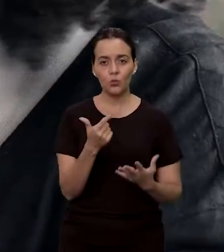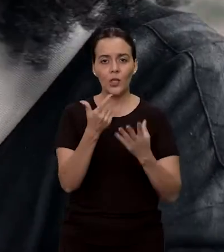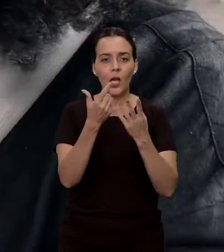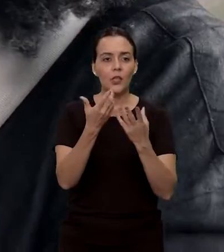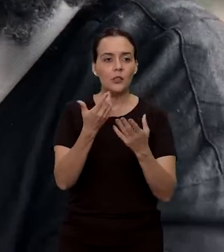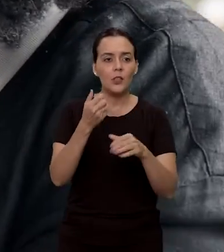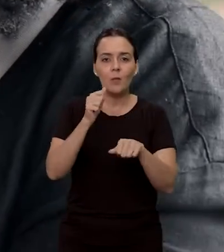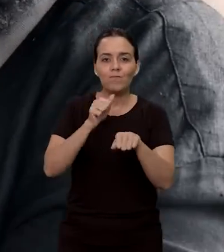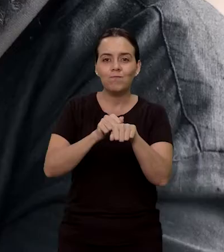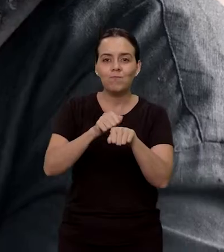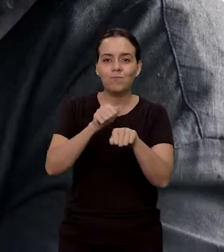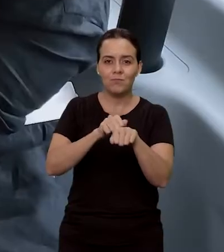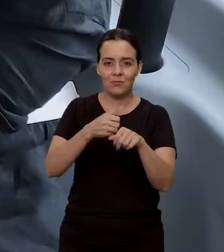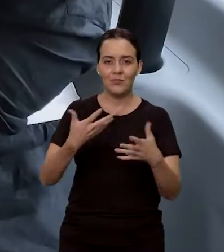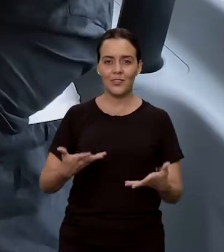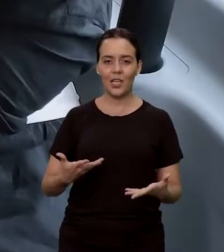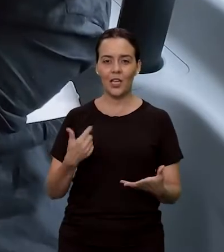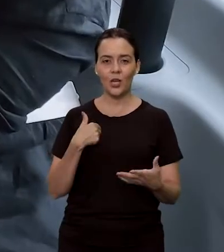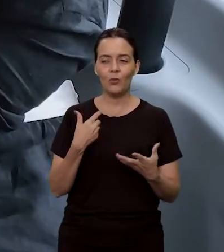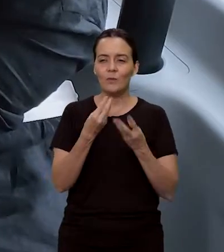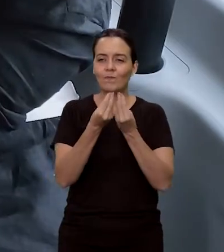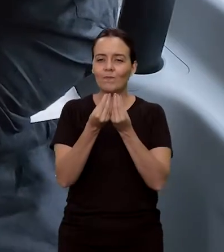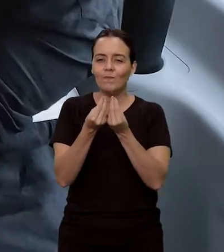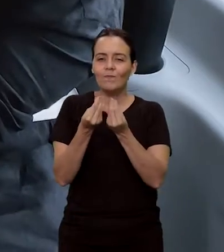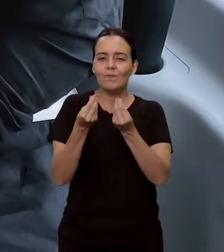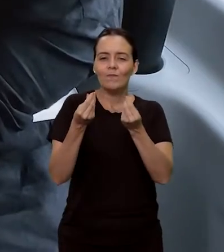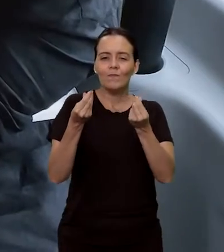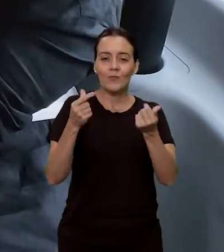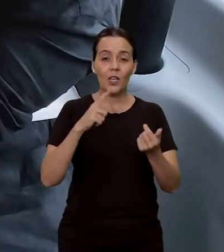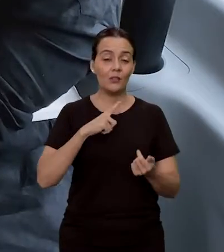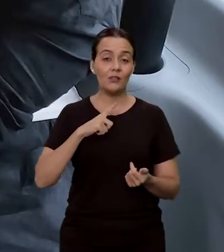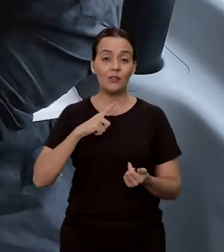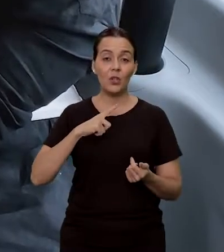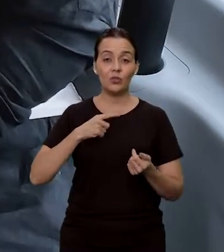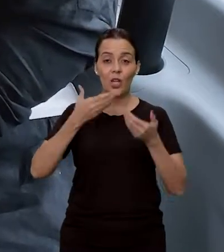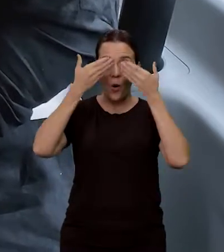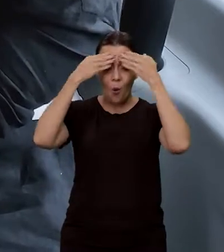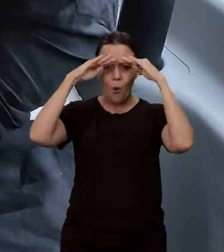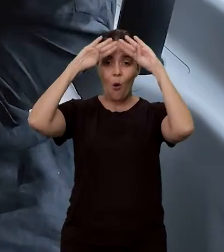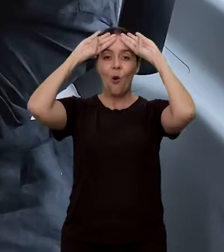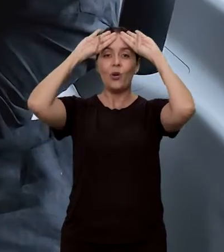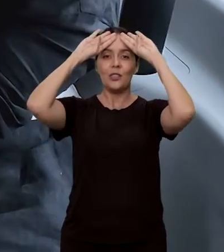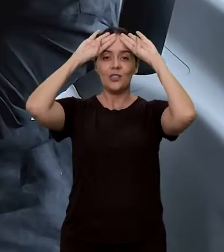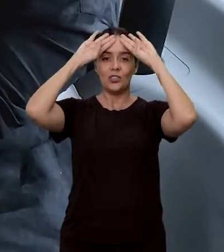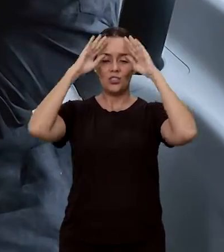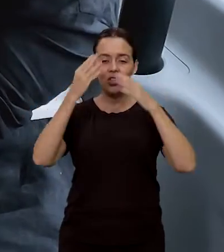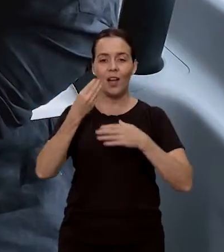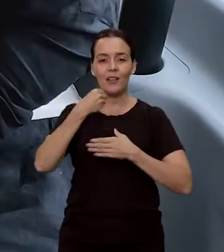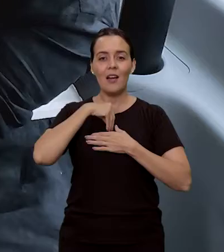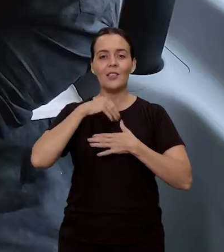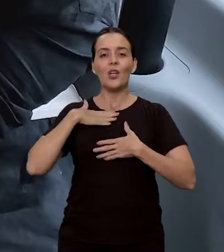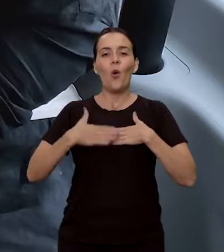como a gente explica isso? [Mônica] Claro, da razão. [Katiúscia] Eu sou raspada para o Orixá, esse Orixá também entra no meu corpo.